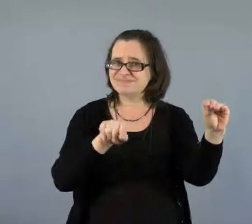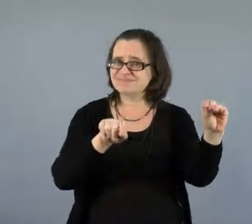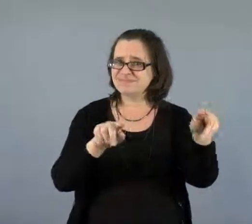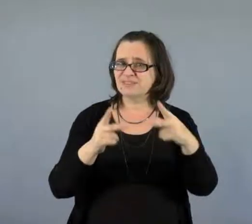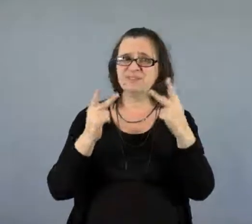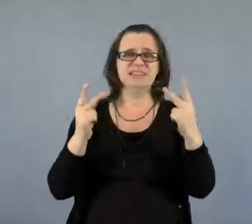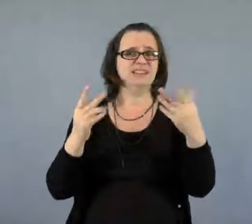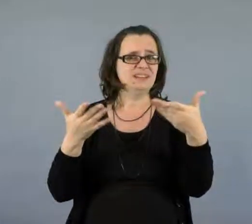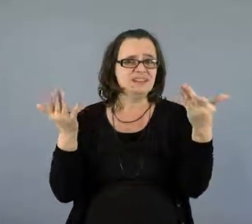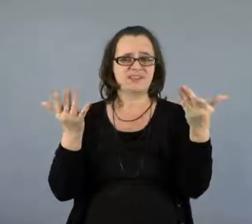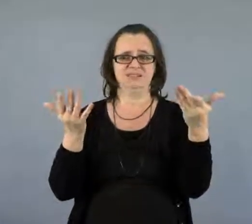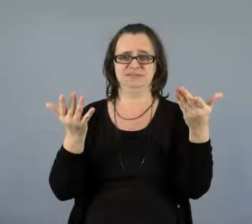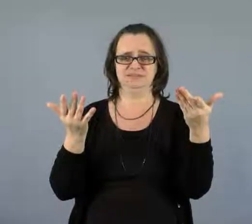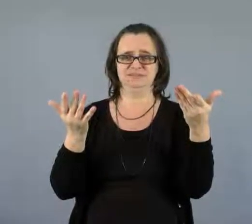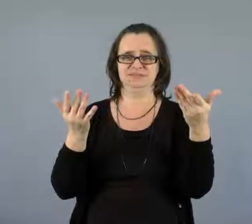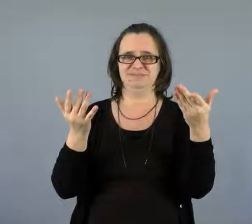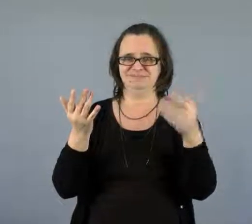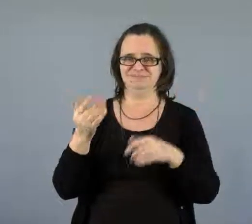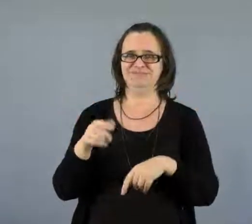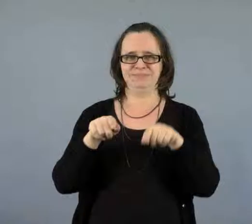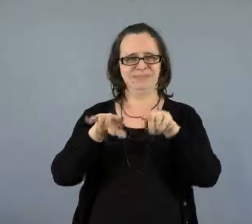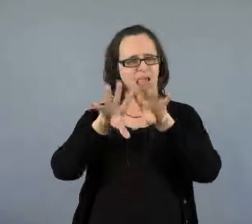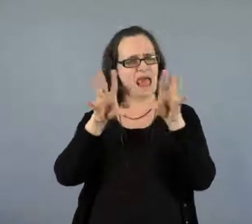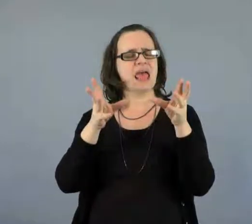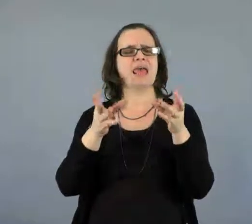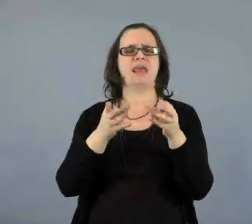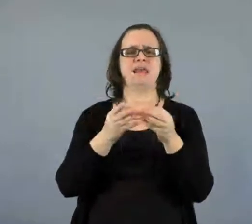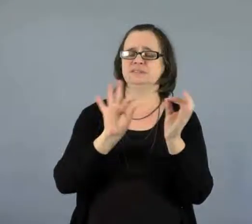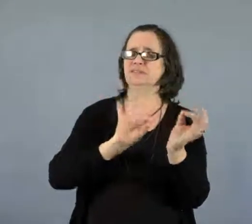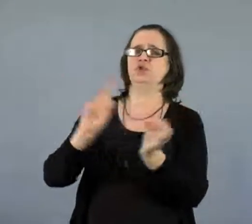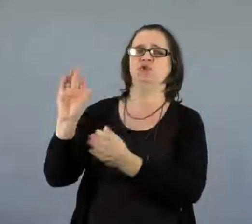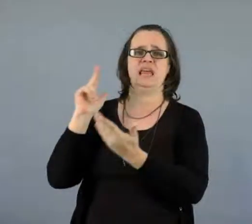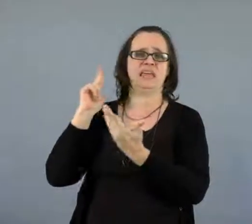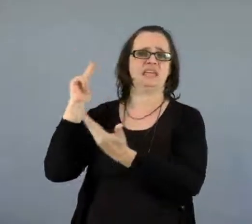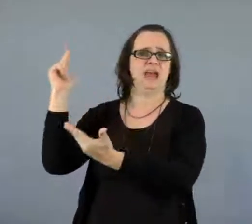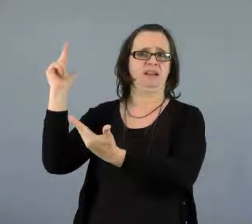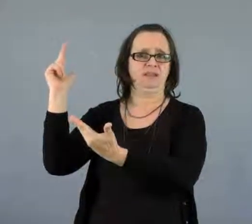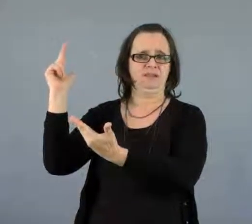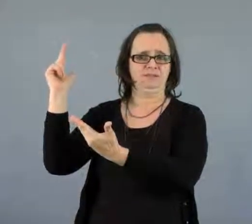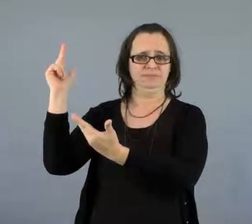Es ist wichtig, dass wir es für Gott tun